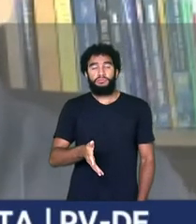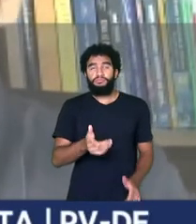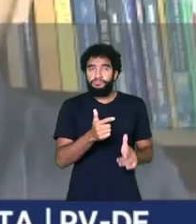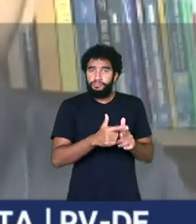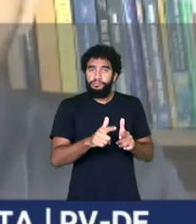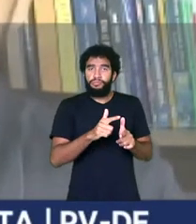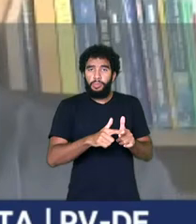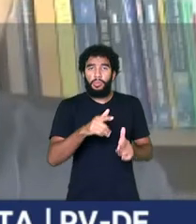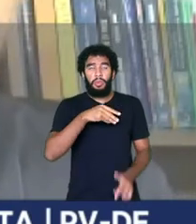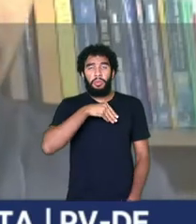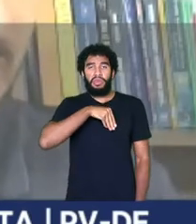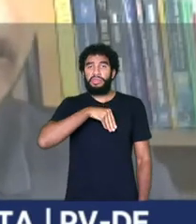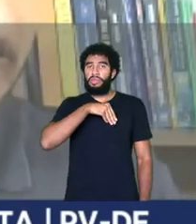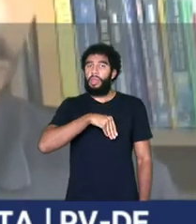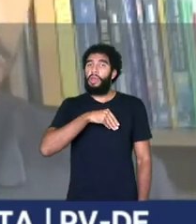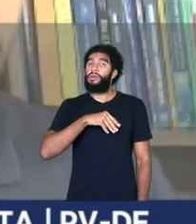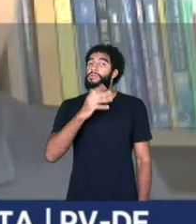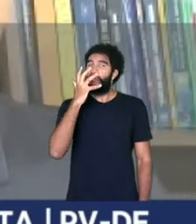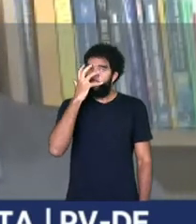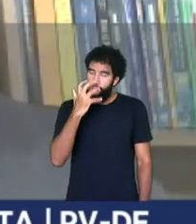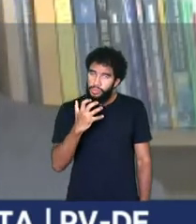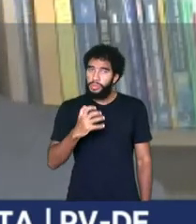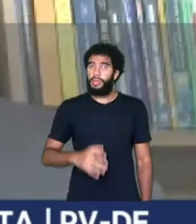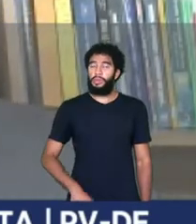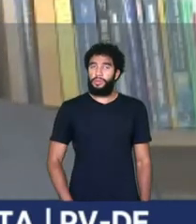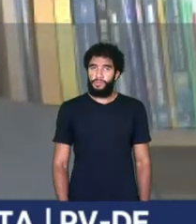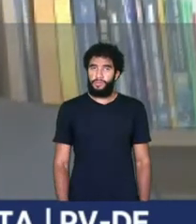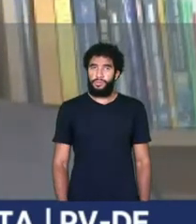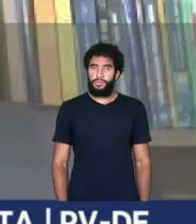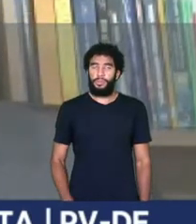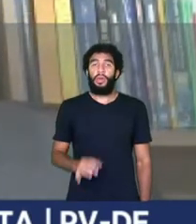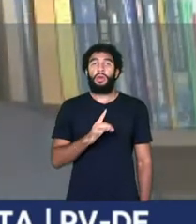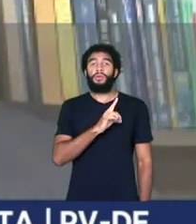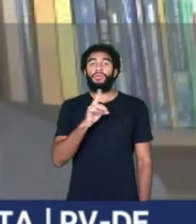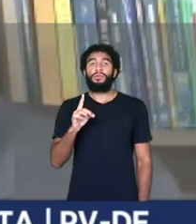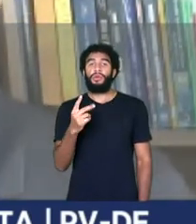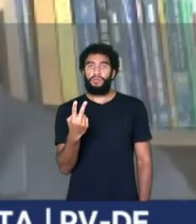JÁ ESTÃO COM UMA DEFASAGEM SALARIAL MUITO GRAVE. E NO DIA 21, NA SEGUNDA-FEIRA,